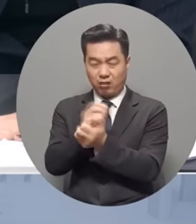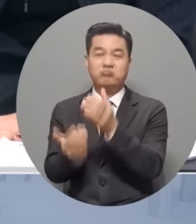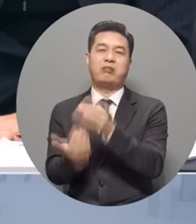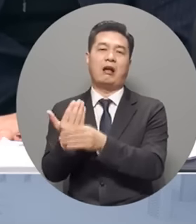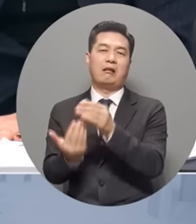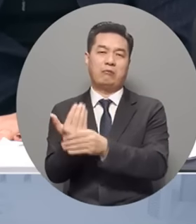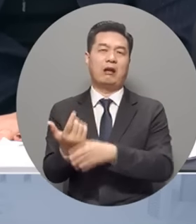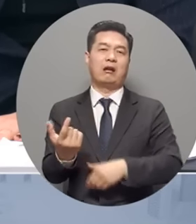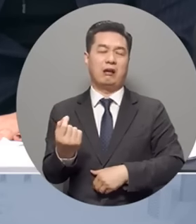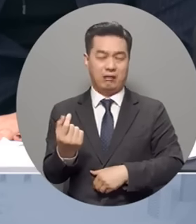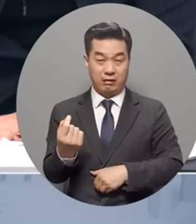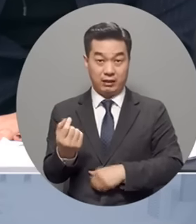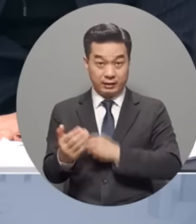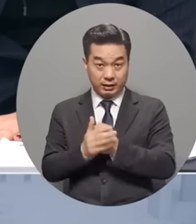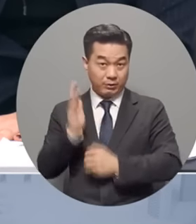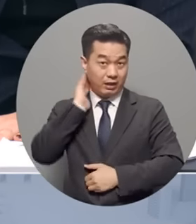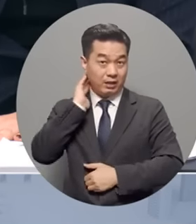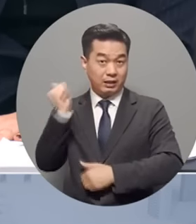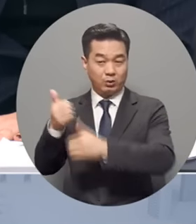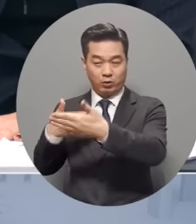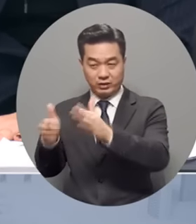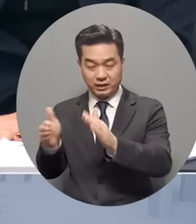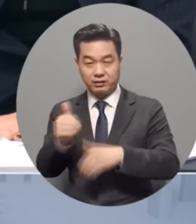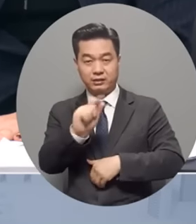얼마든지 다시 불이 붙을 수가 있는 거죠.